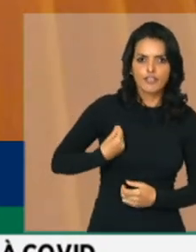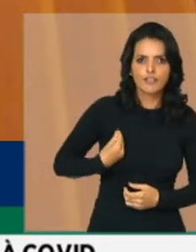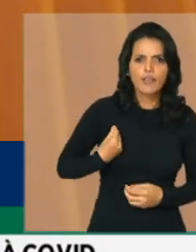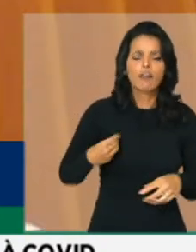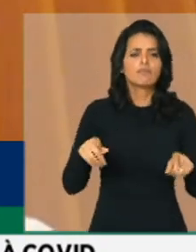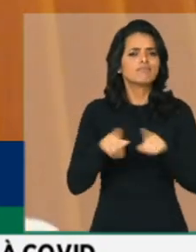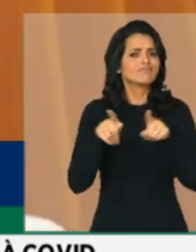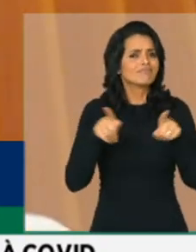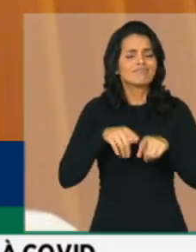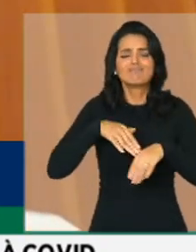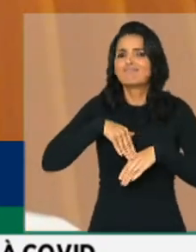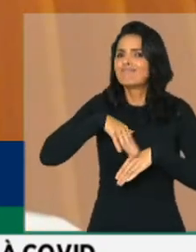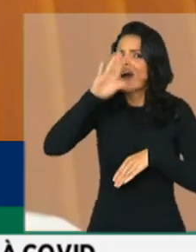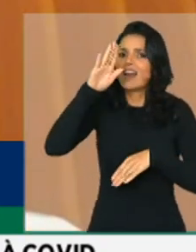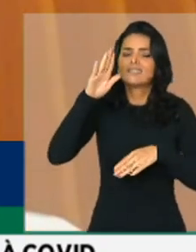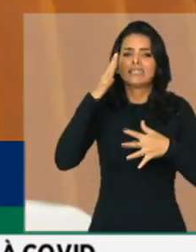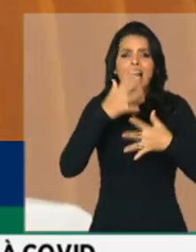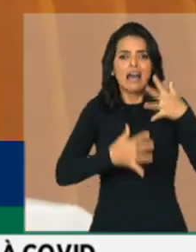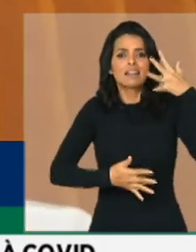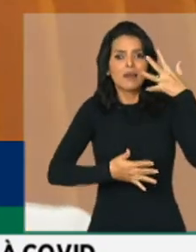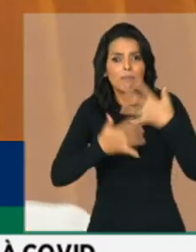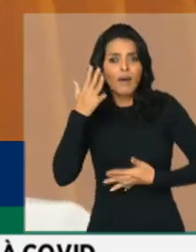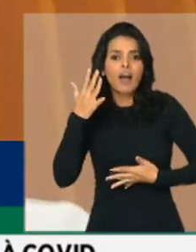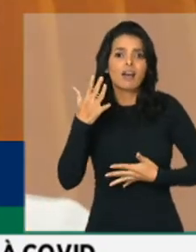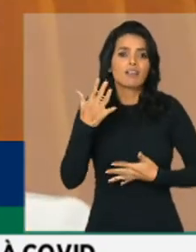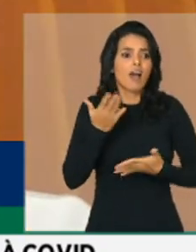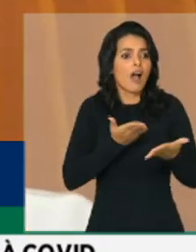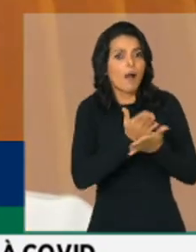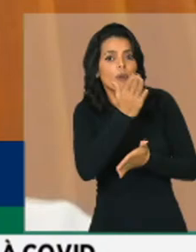DE NO MÍNIMO 600 REAIS E APROVEITO COMO LÍDER DA MINORIA PARA PEDIR AO